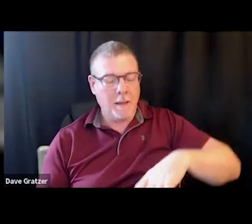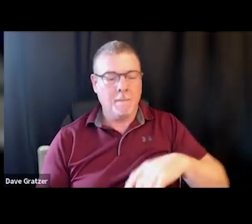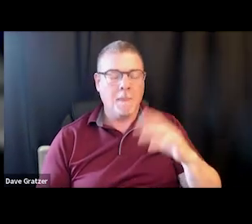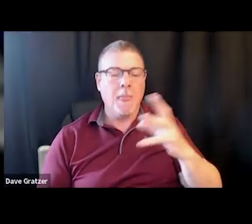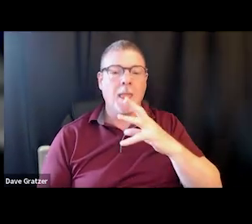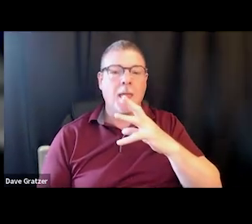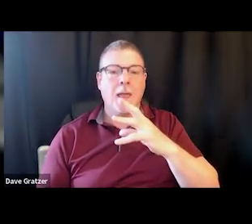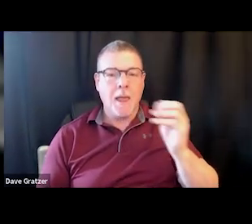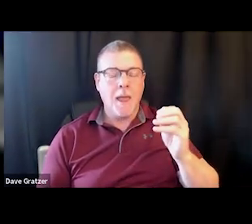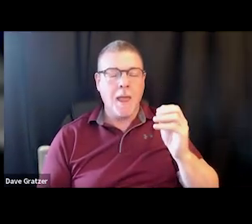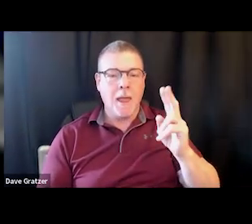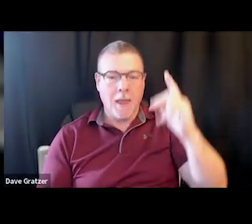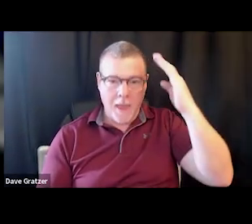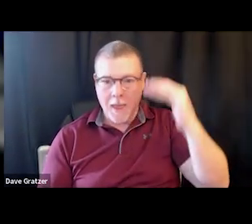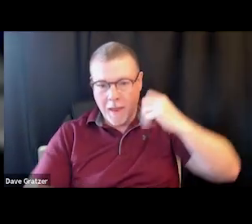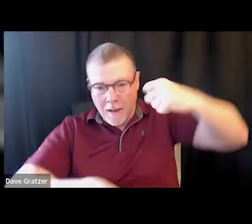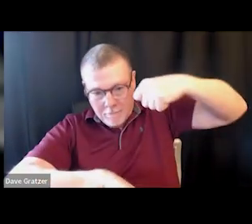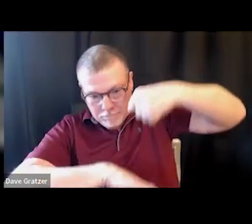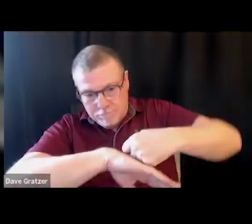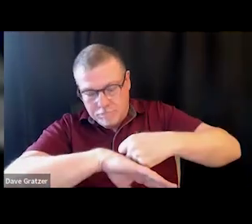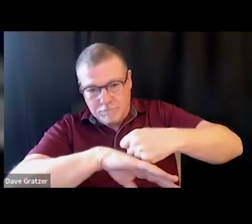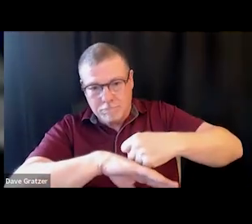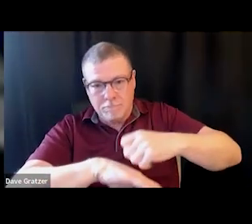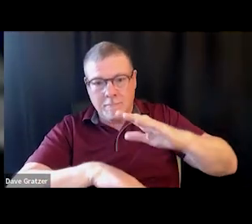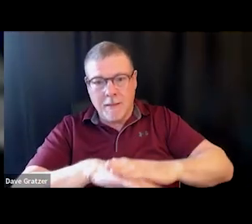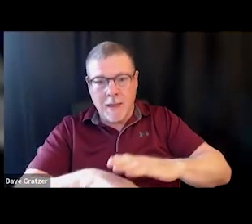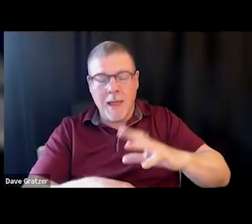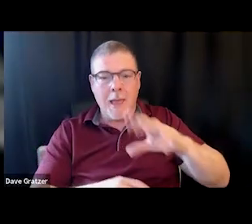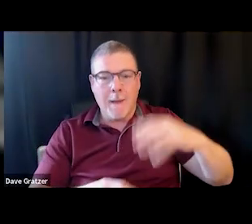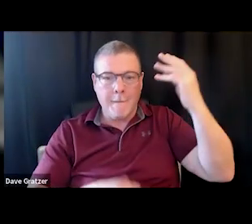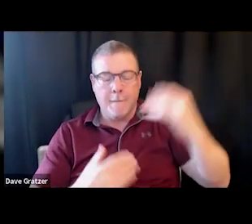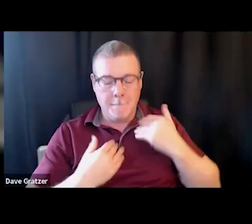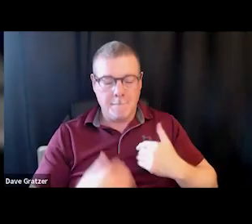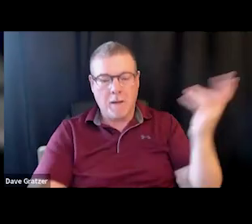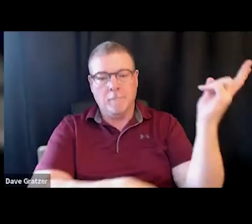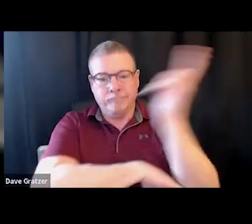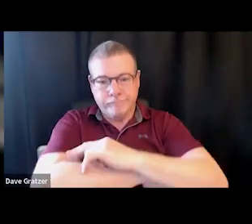Y caí de cabeza en el concreto, y luego mi cuerpo se dobló sobre mí mismo,